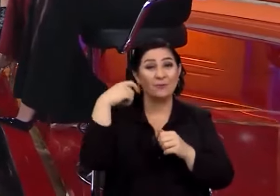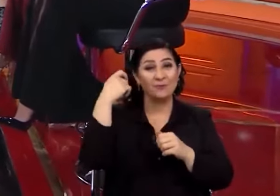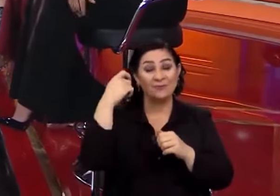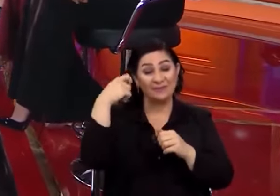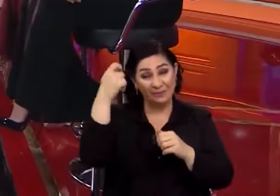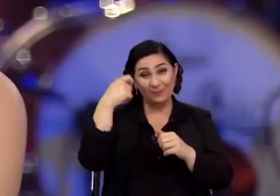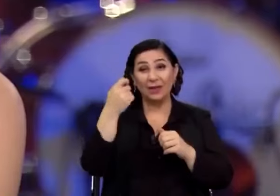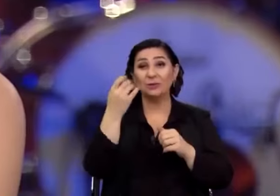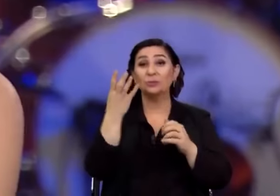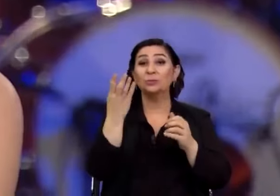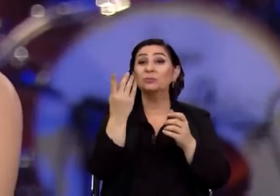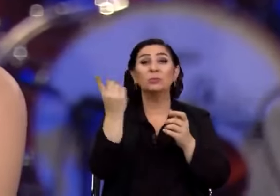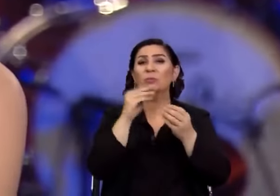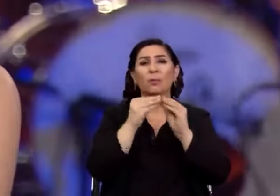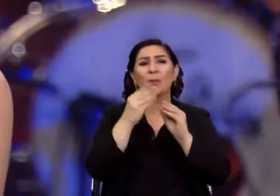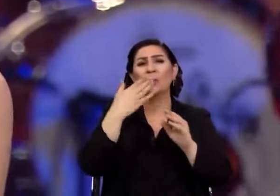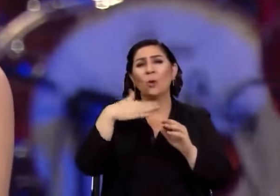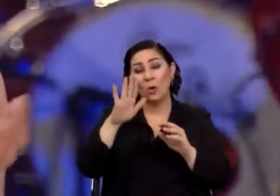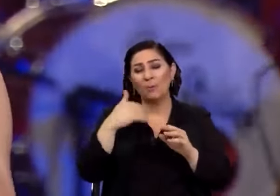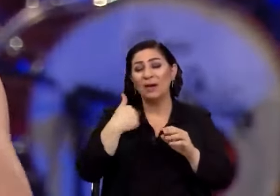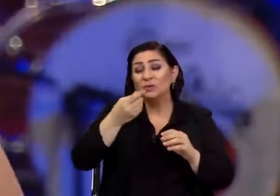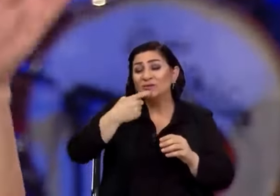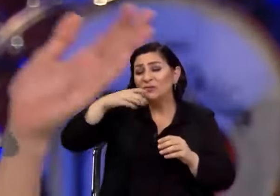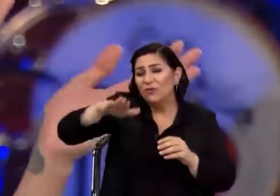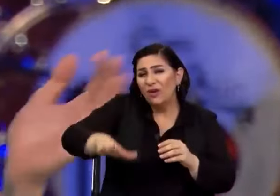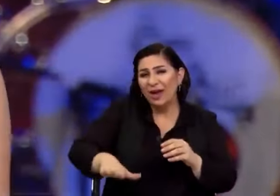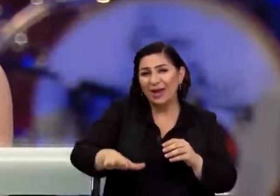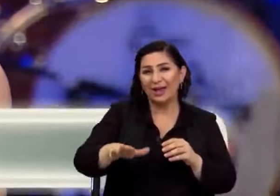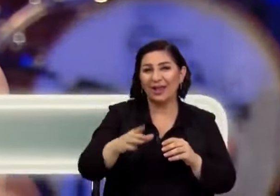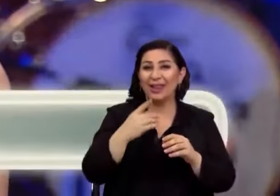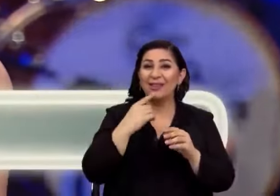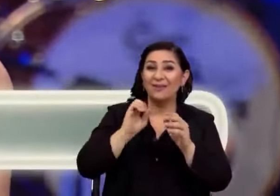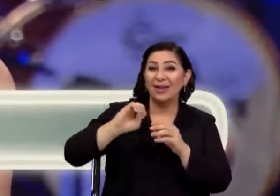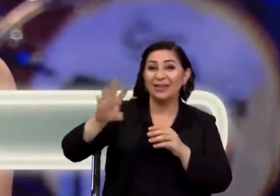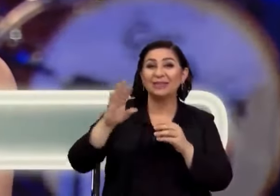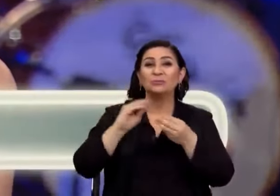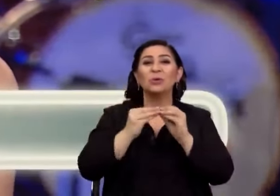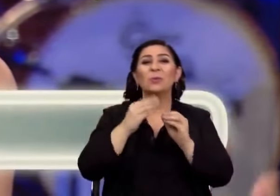küçüktüm İki süper film Evet o o hani o ona gönderme olanda sıkıntı yoktu O ona